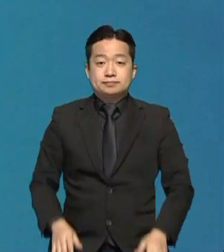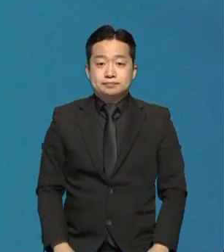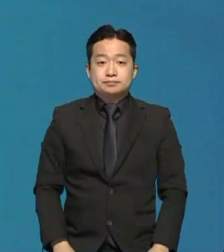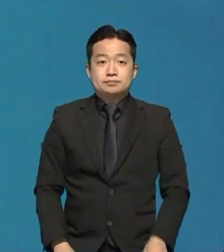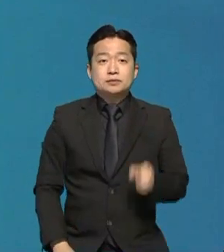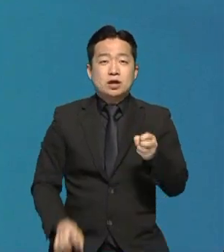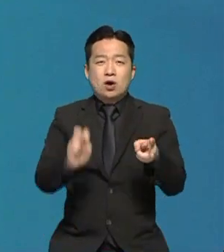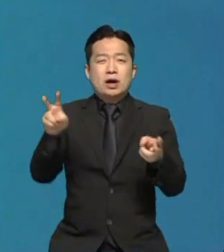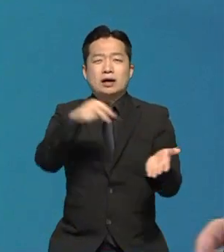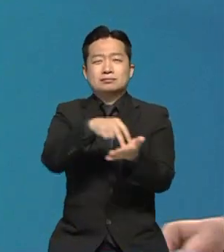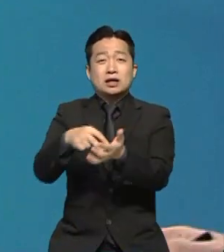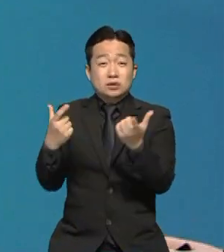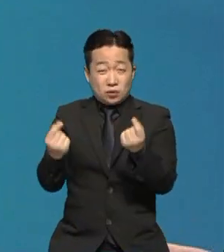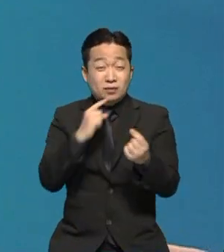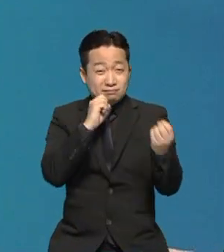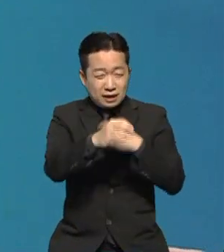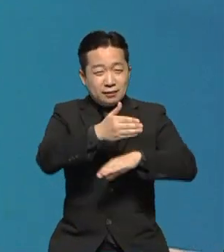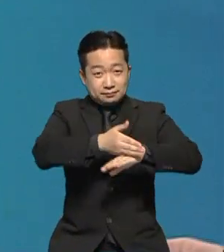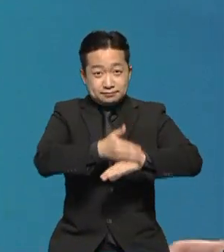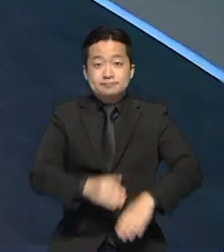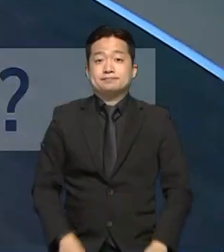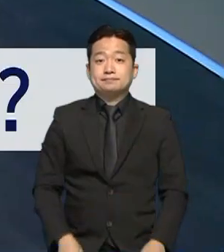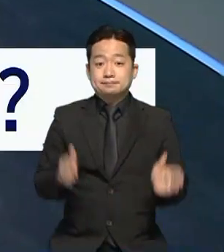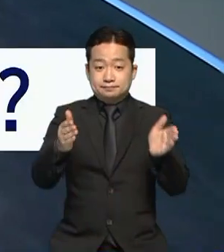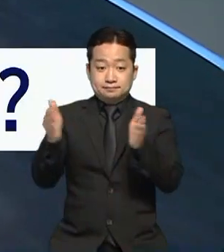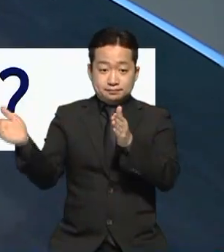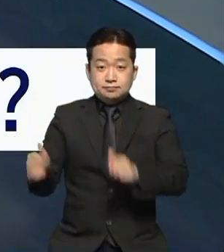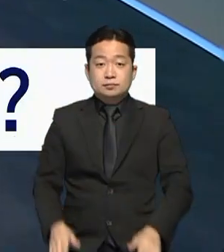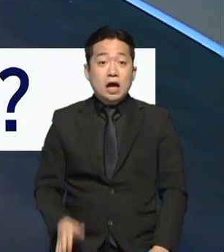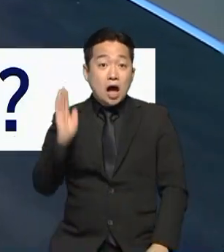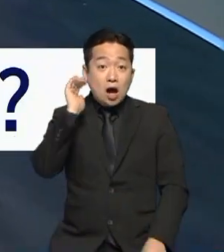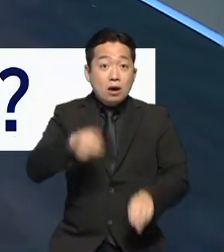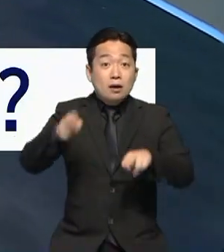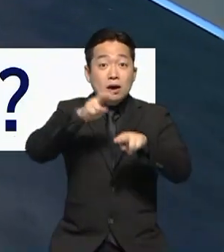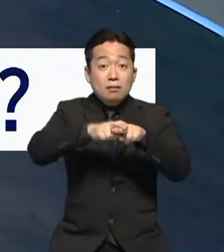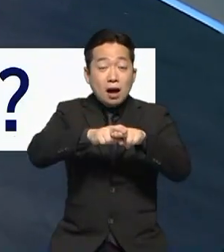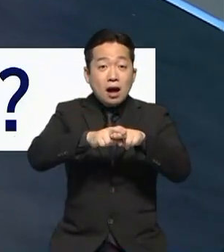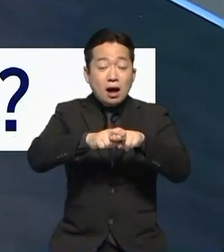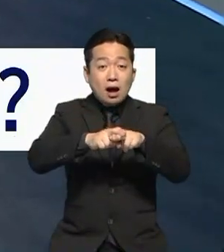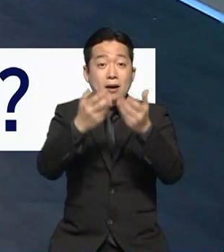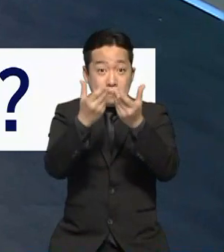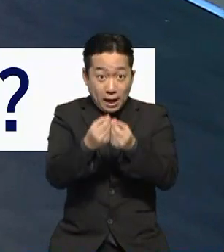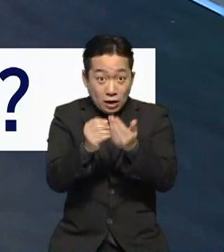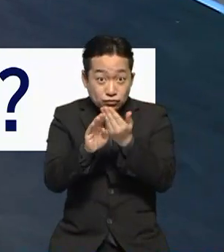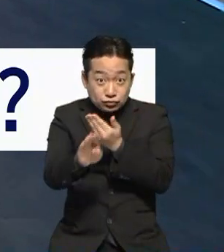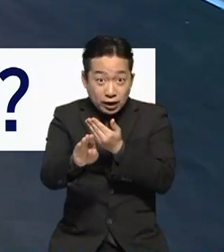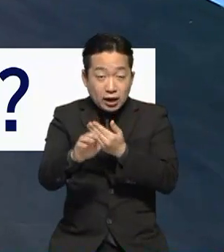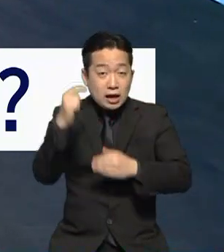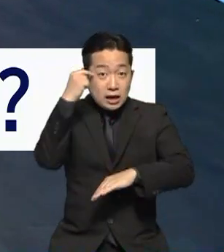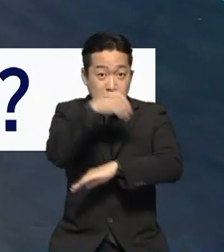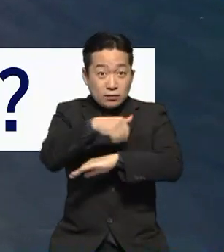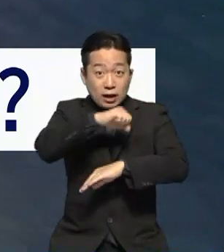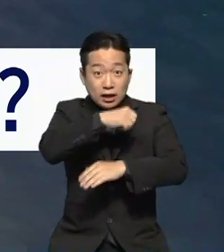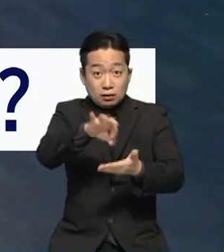(앵커) 여야 합의가 가능할 거다 이런 말씀이시고. 만약에 집권하실 경우에 기재부를 견제하기 위해서 그 예산 편성 기능을